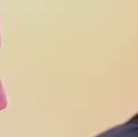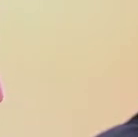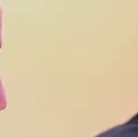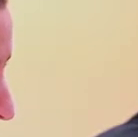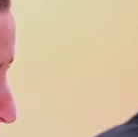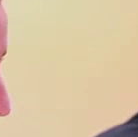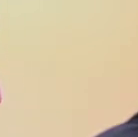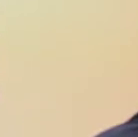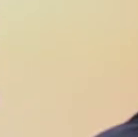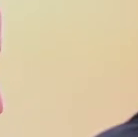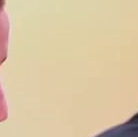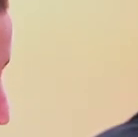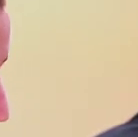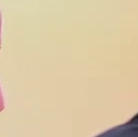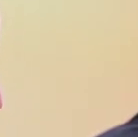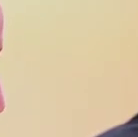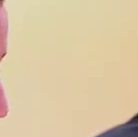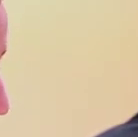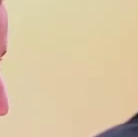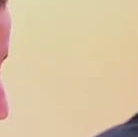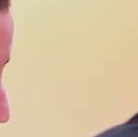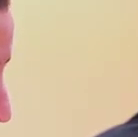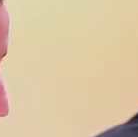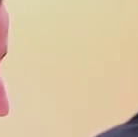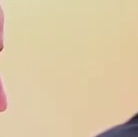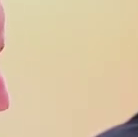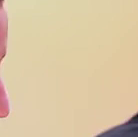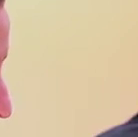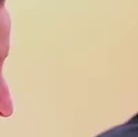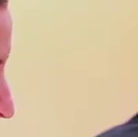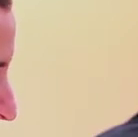por estafa y por no pagar a Hacienda el dinero que